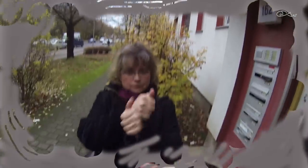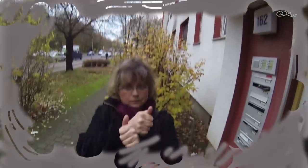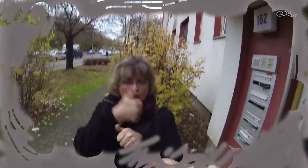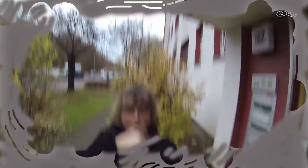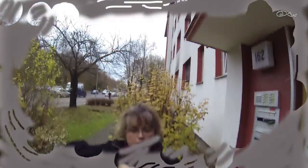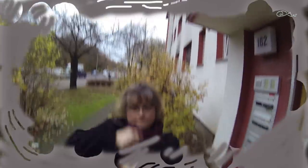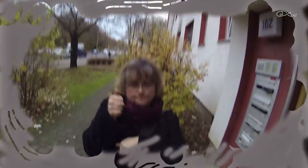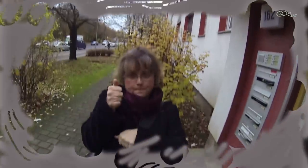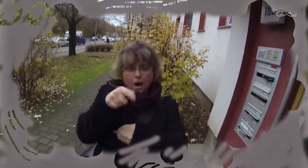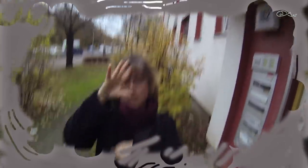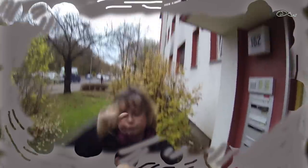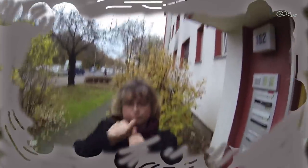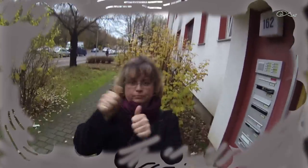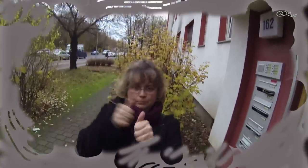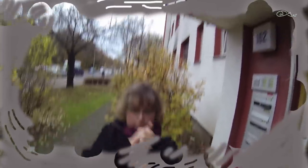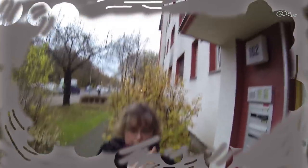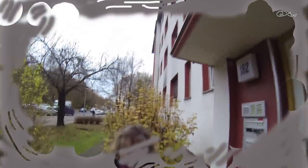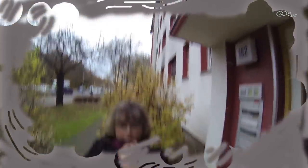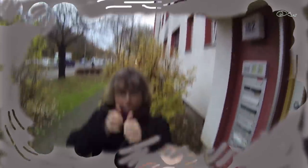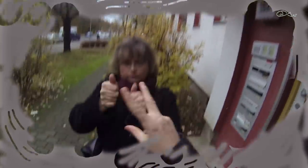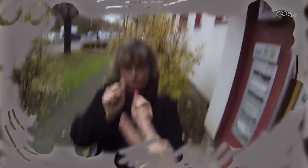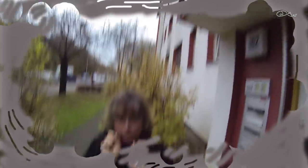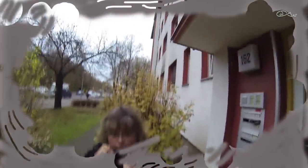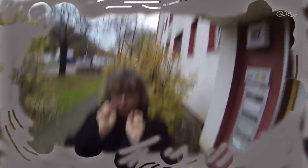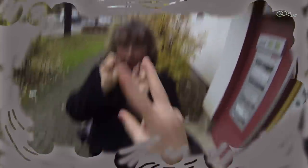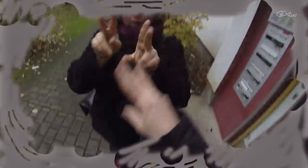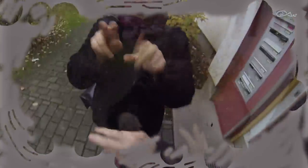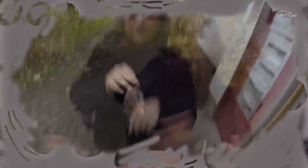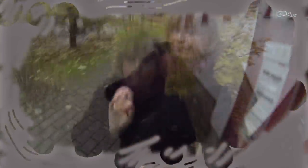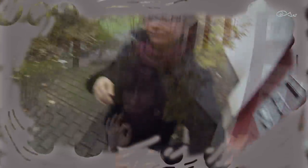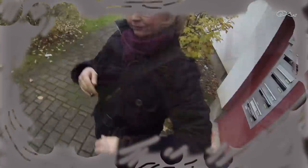Wenn ich einmal den Arm bewege, dann weißt du dass ich auf die andere Seite gehe.